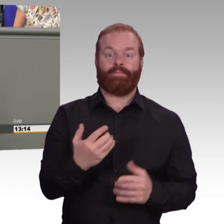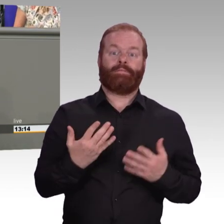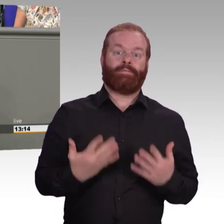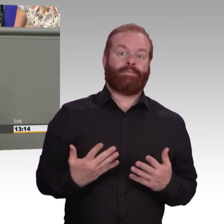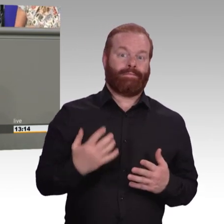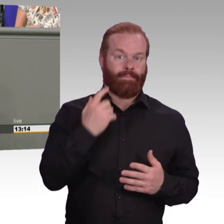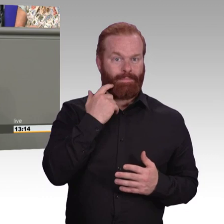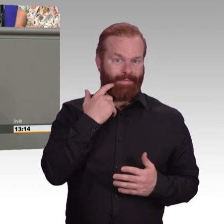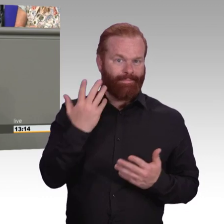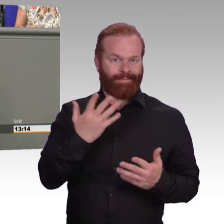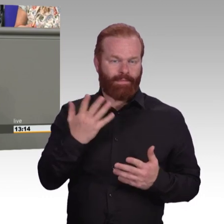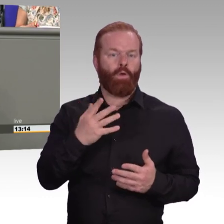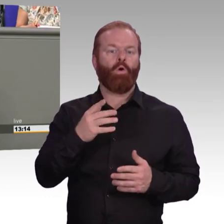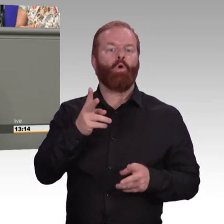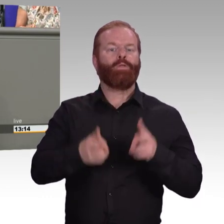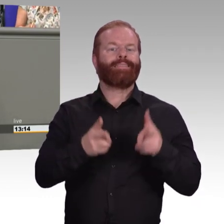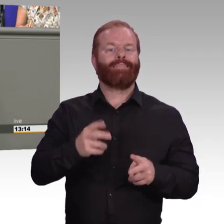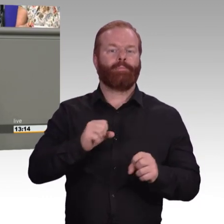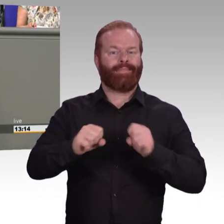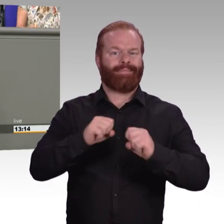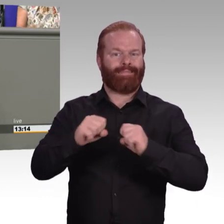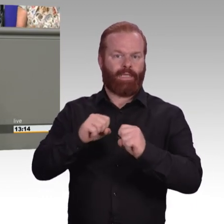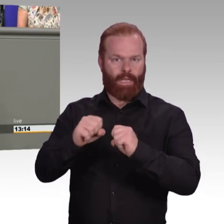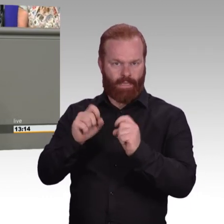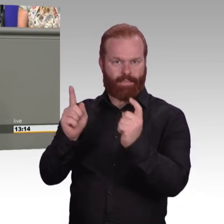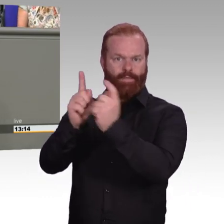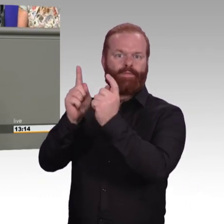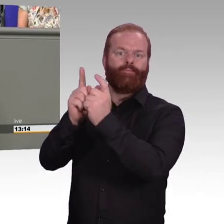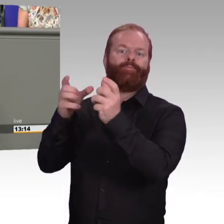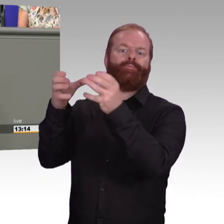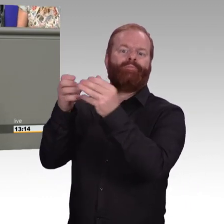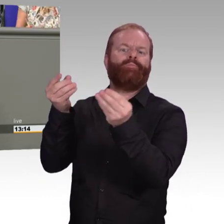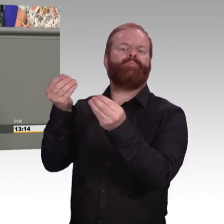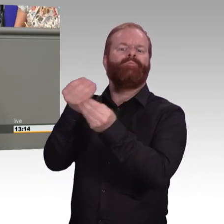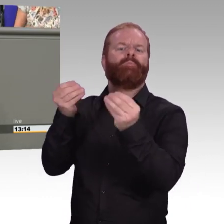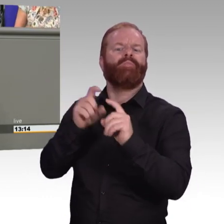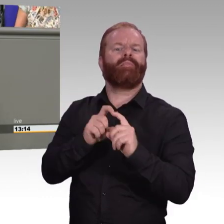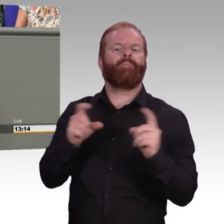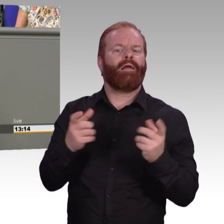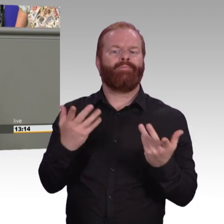von Kindesmissbrauch haben und in vielen Bereichen gesetzliche Regelungen, sowohl im materiellen Recht,